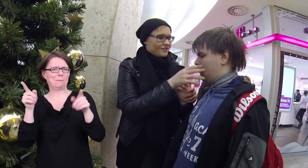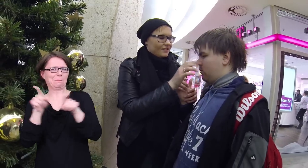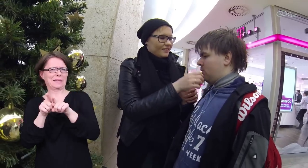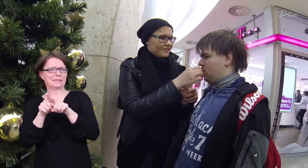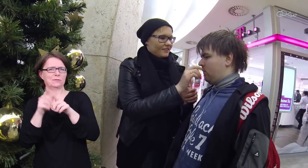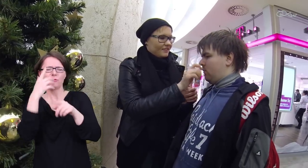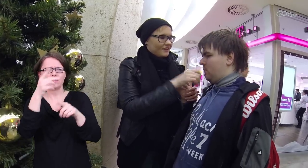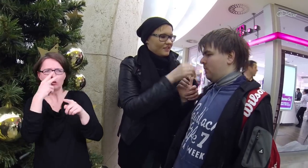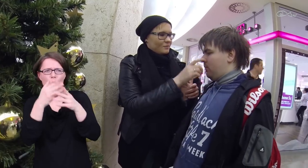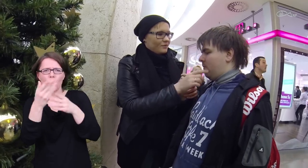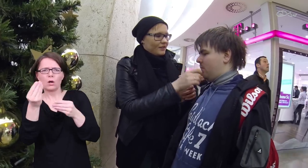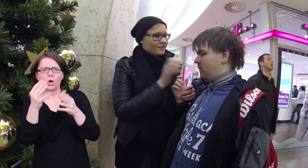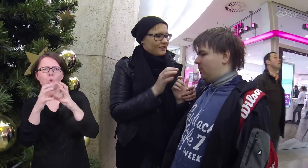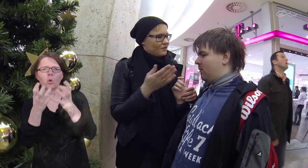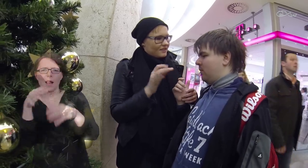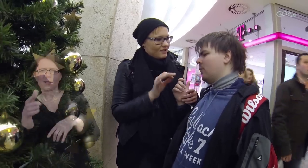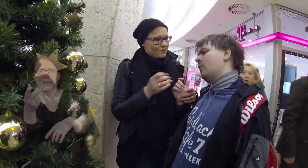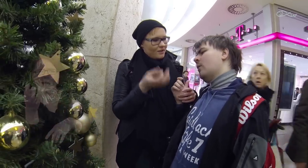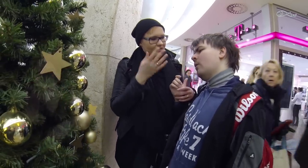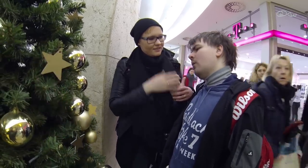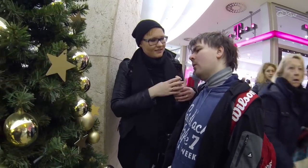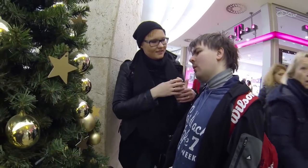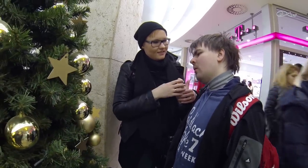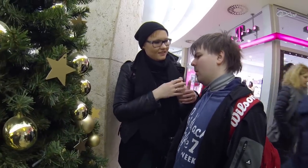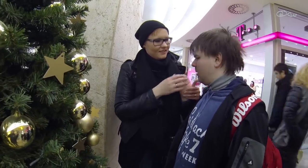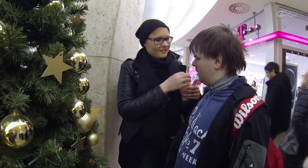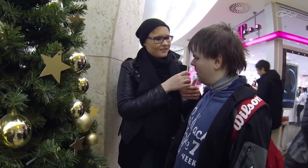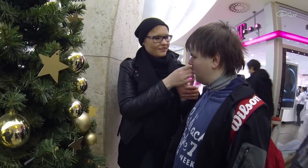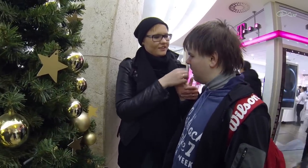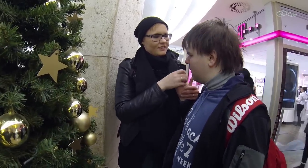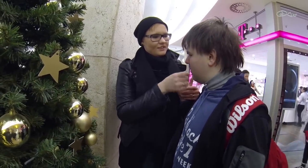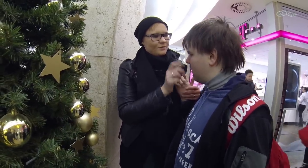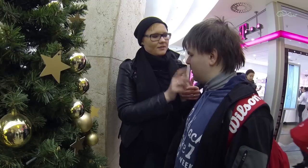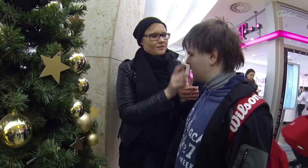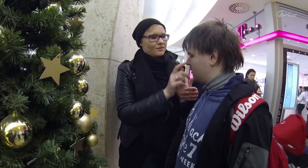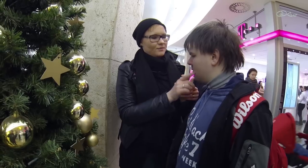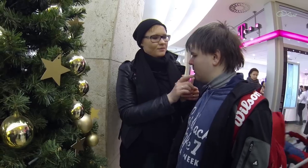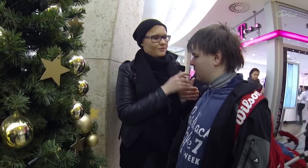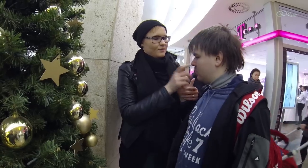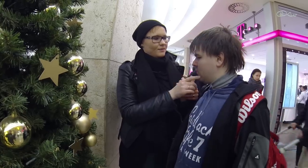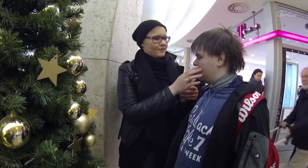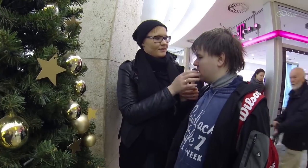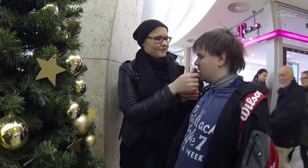Ja, und was passt gerade zu dieser Zeit? Was haben wir gerade?